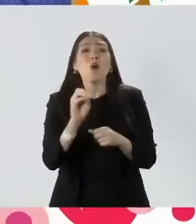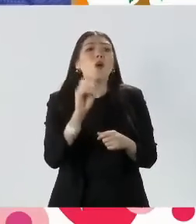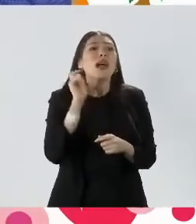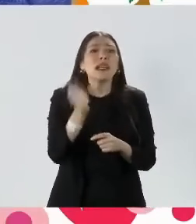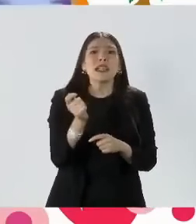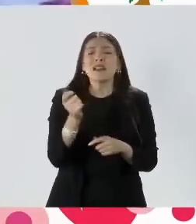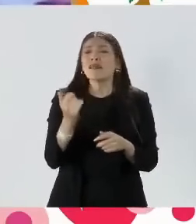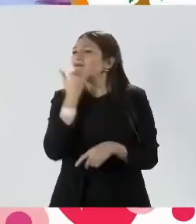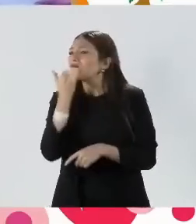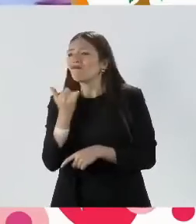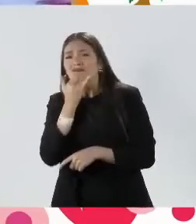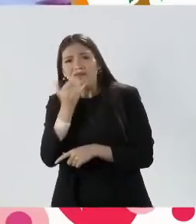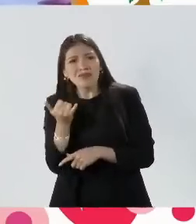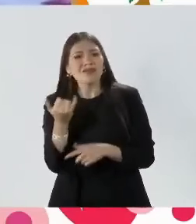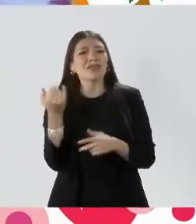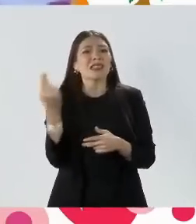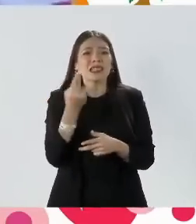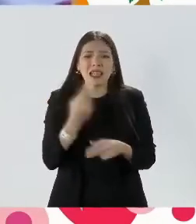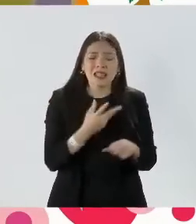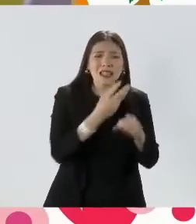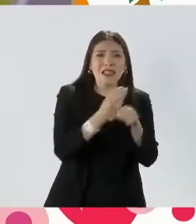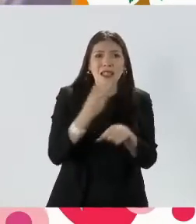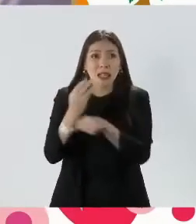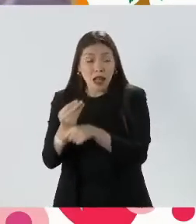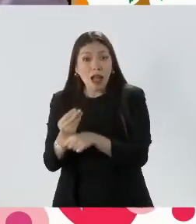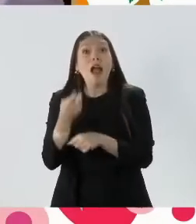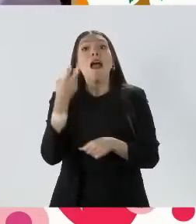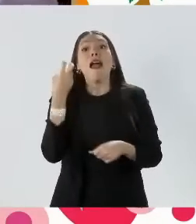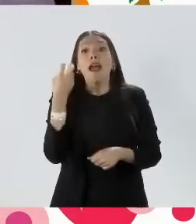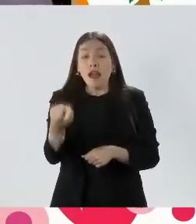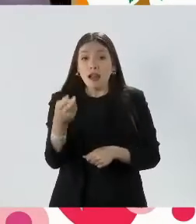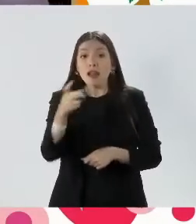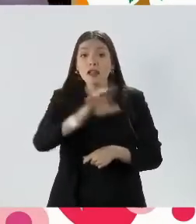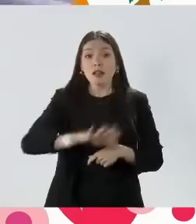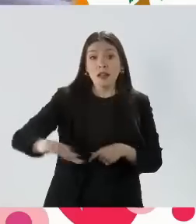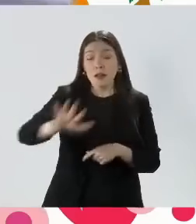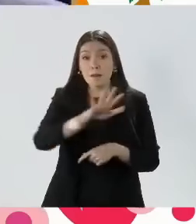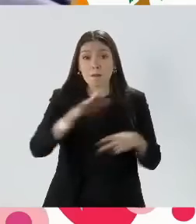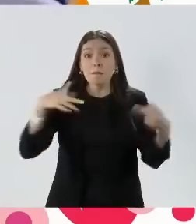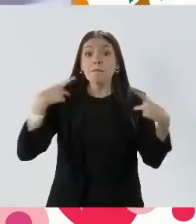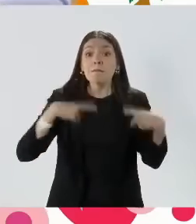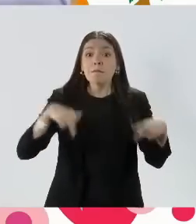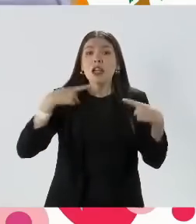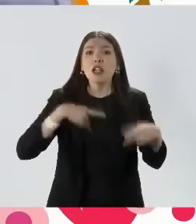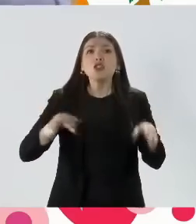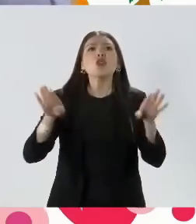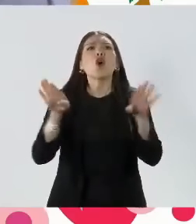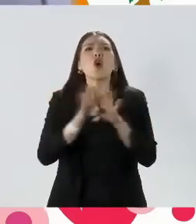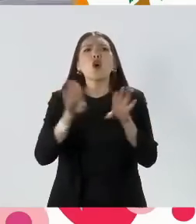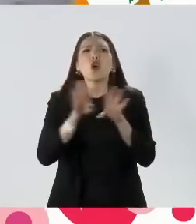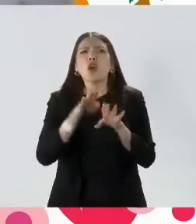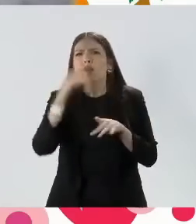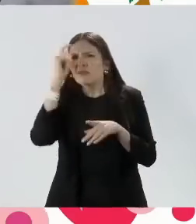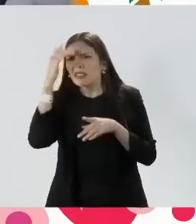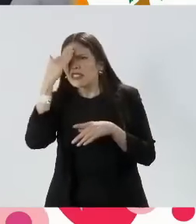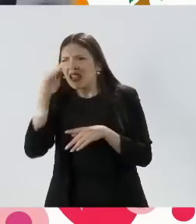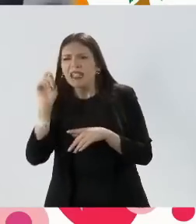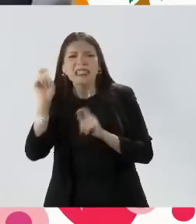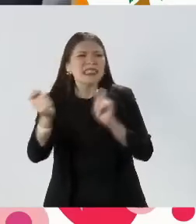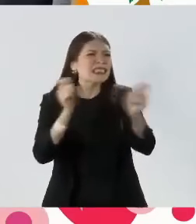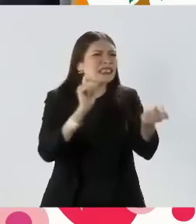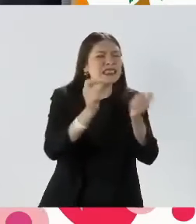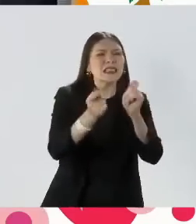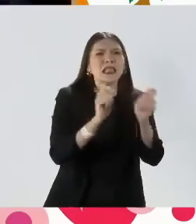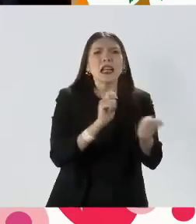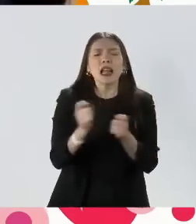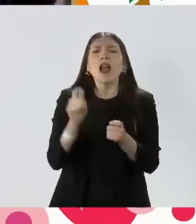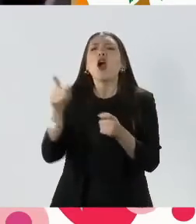se transforma en los ojos y en los oídos de la jefa de gobierno y sin intermediarios sé lo que